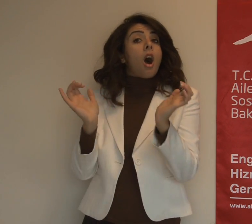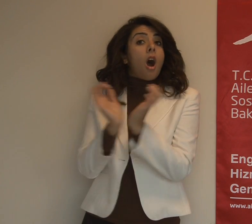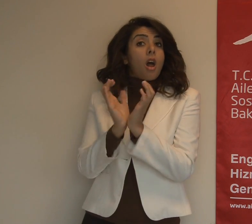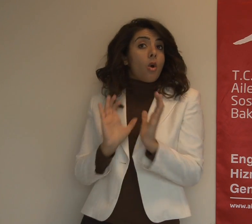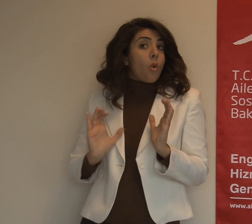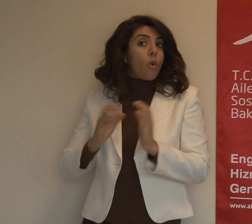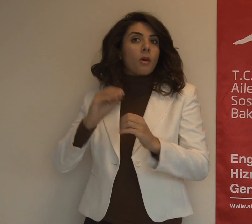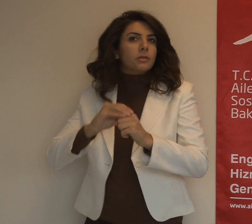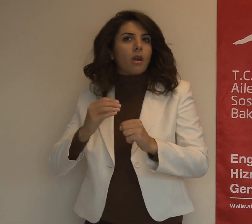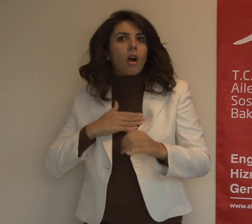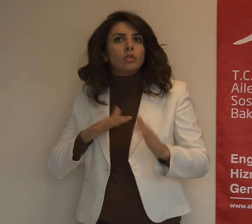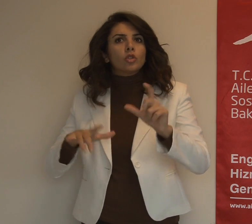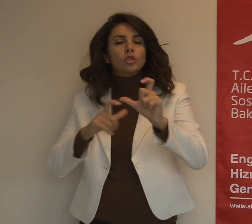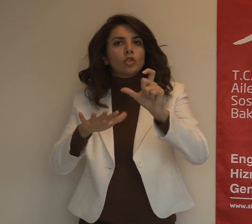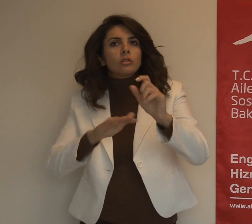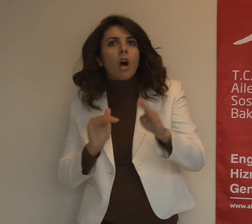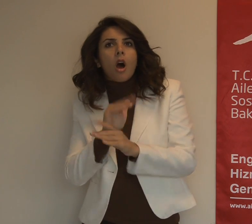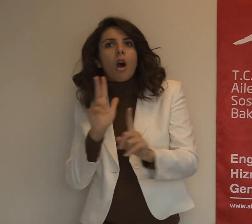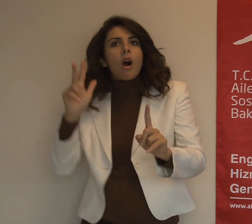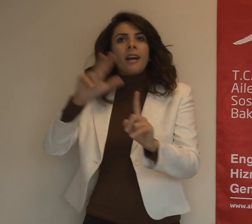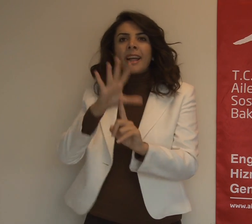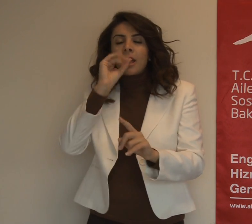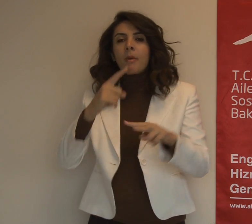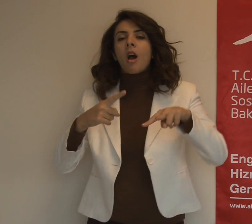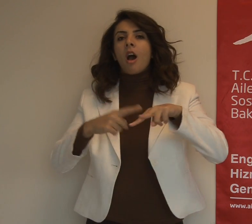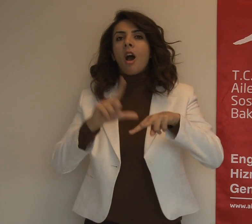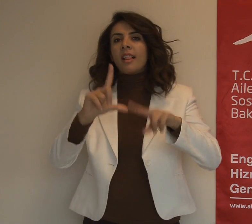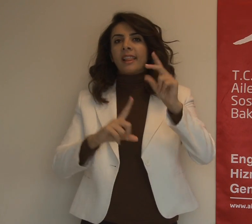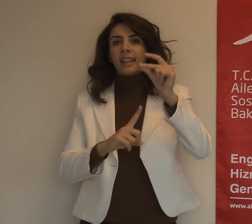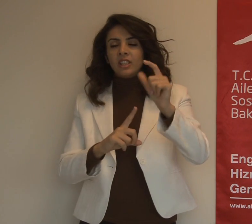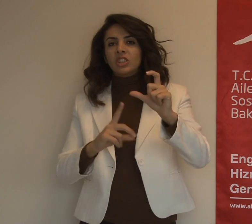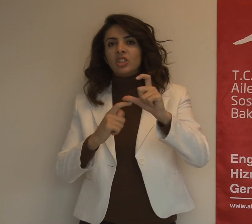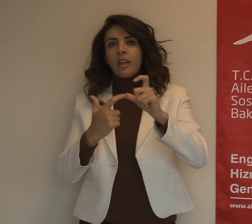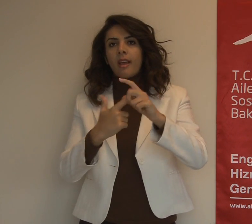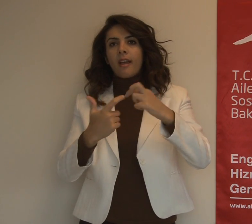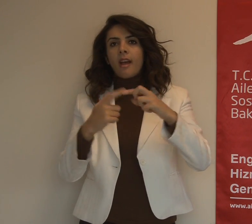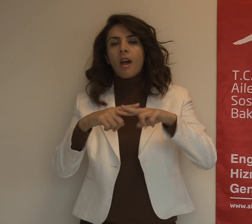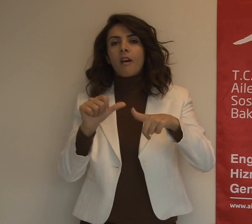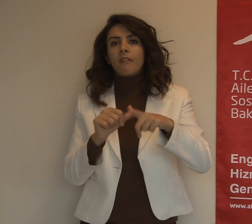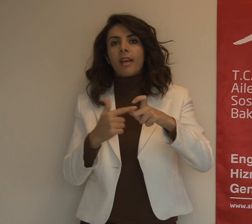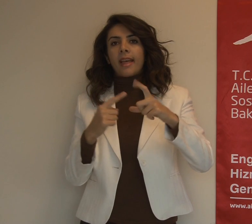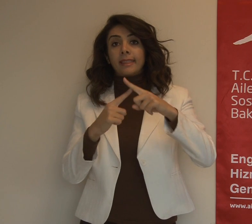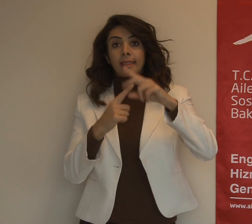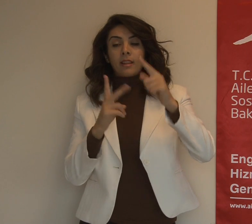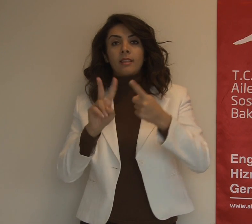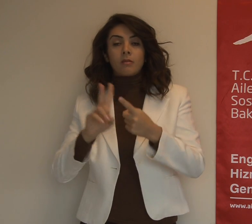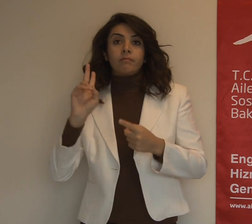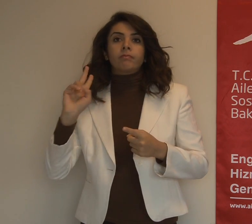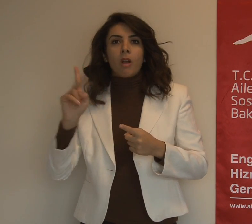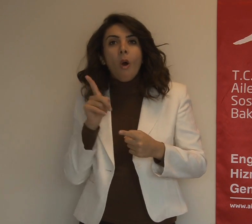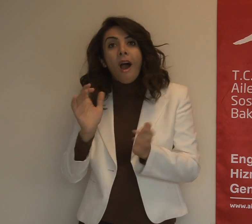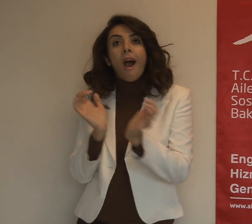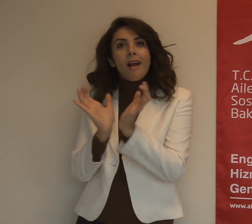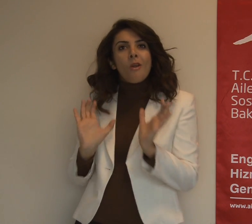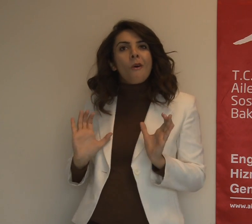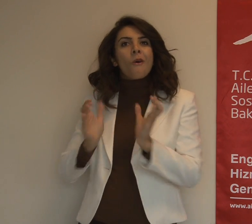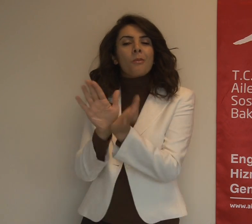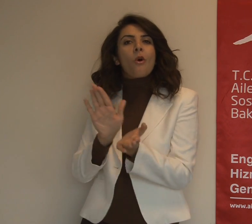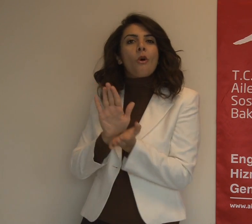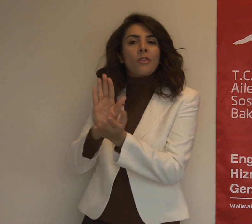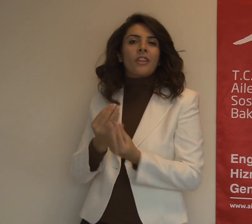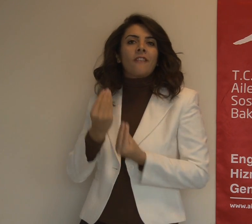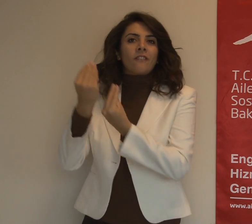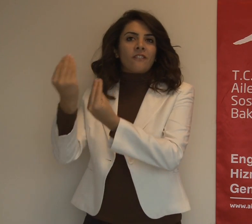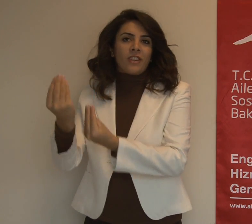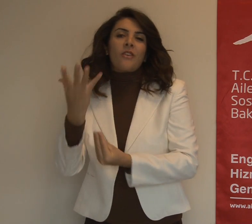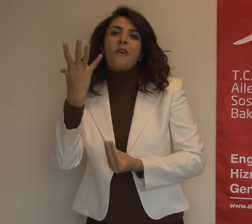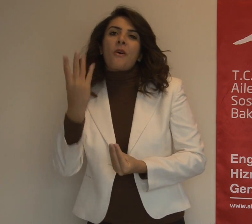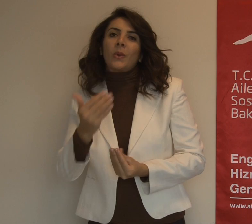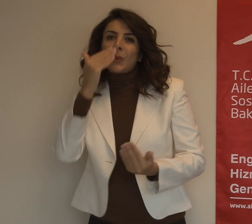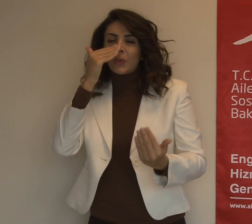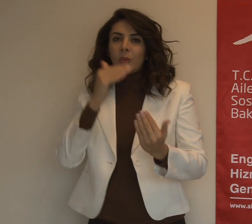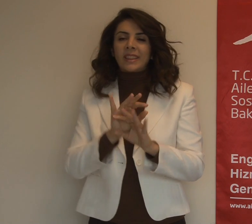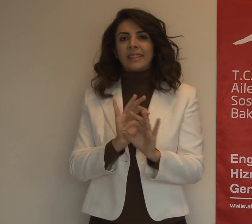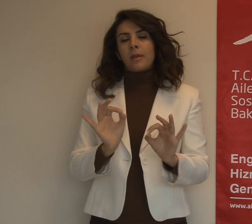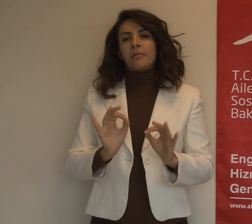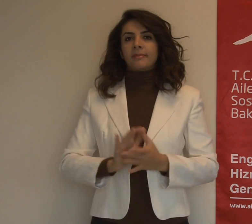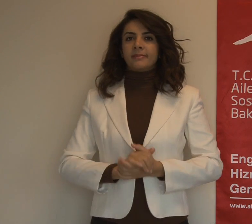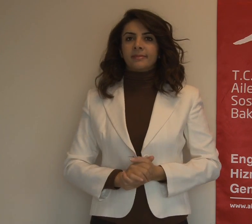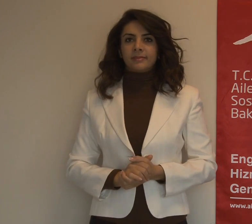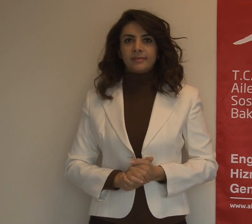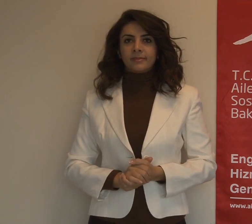aile olarak ise Ali Şerafettin Köksal ve ailesi ödüle uygun görüldü.